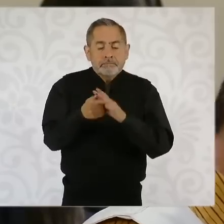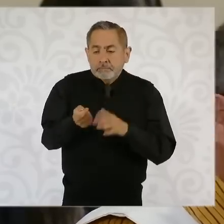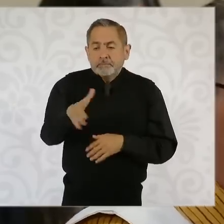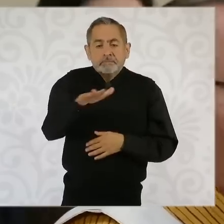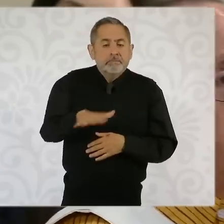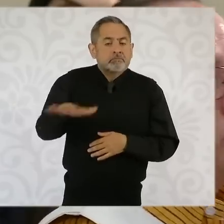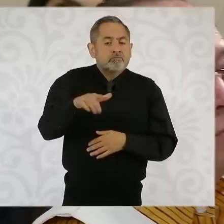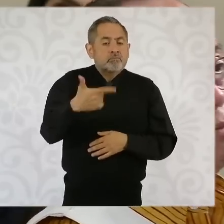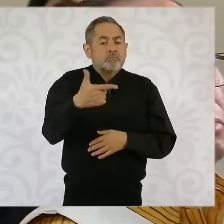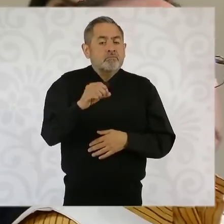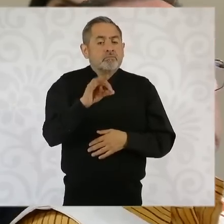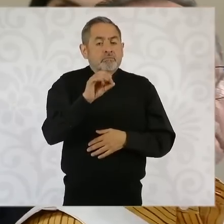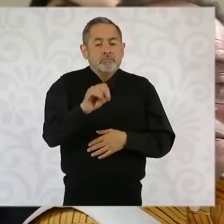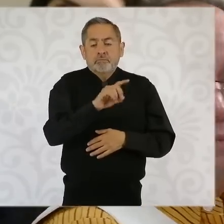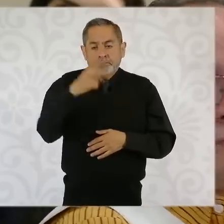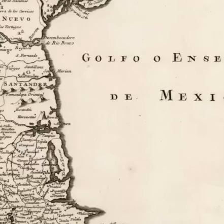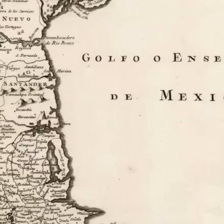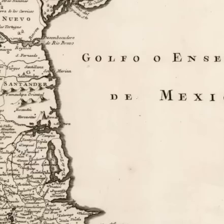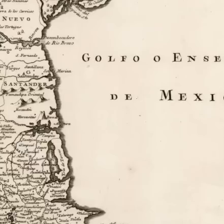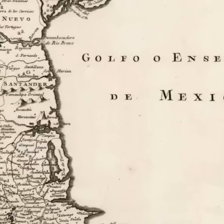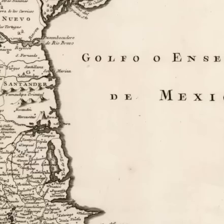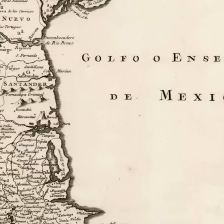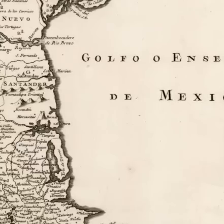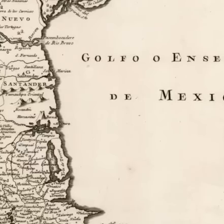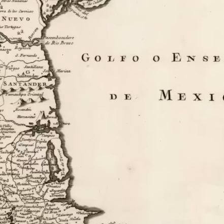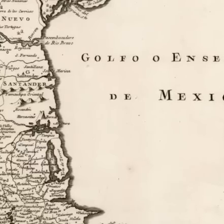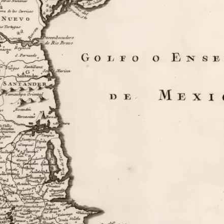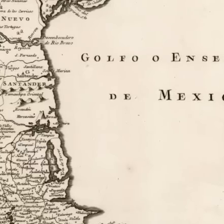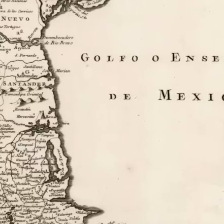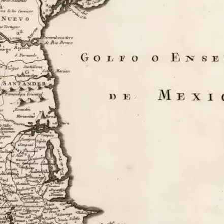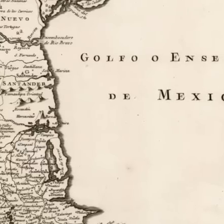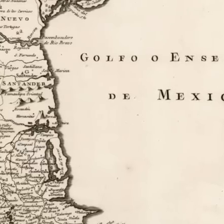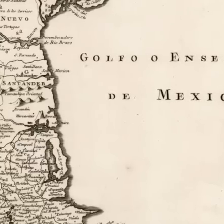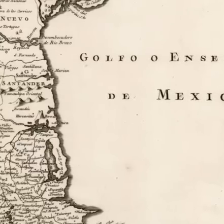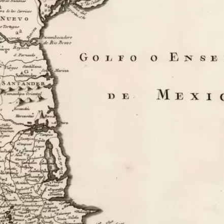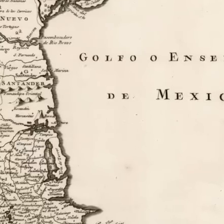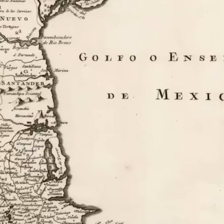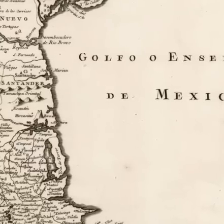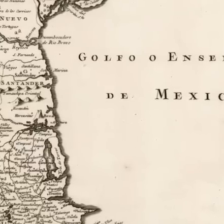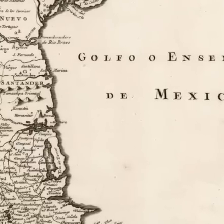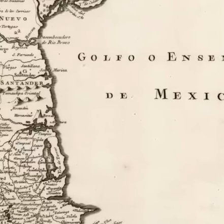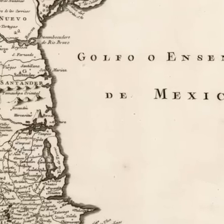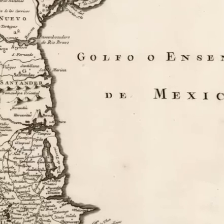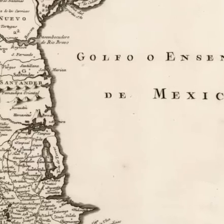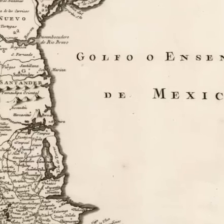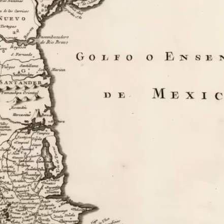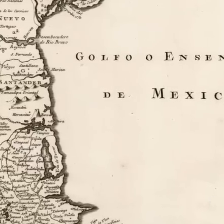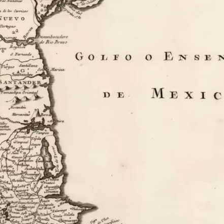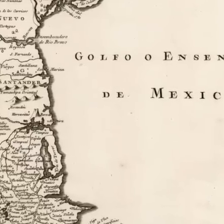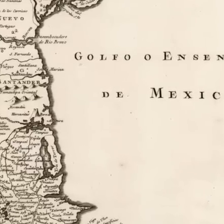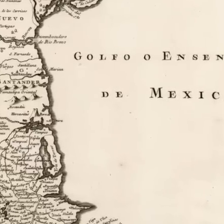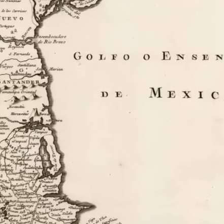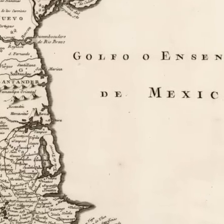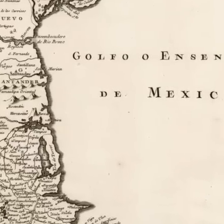golfo de México desde hace más de 425 años pero es importante tener en cuenta la distinción entre